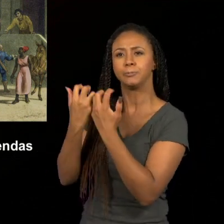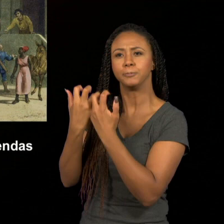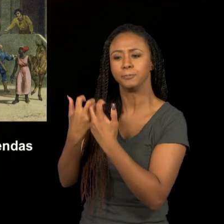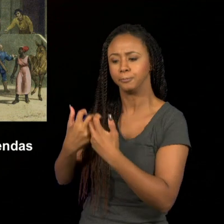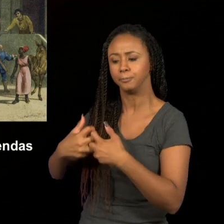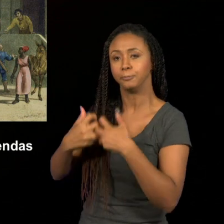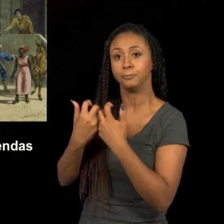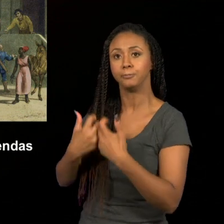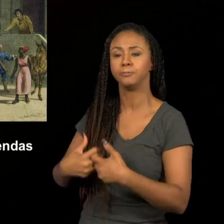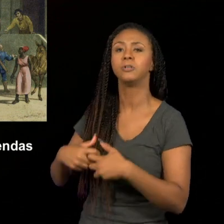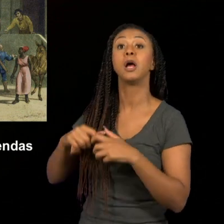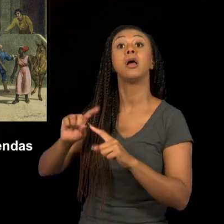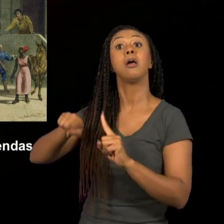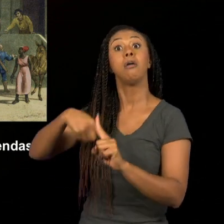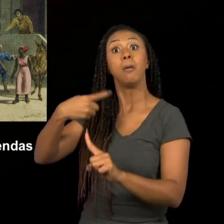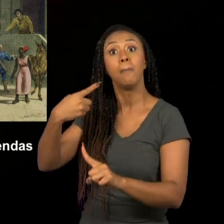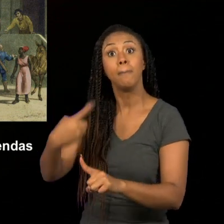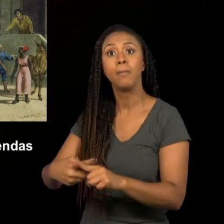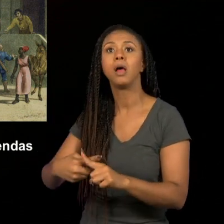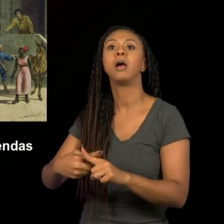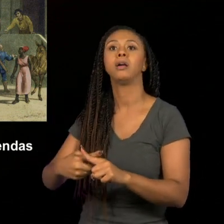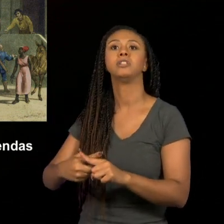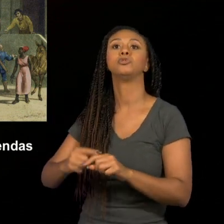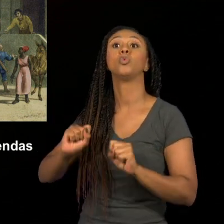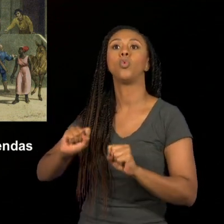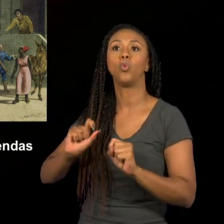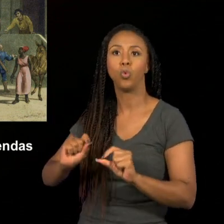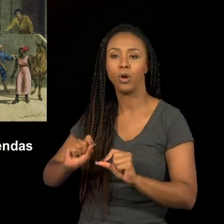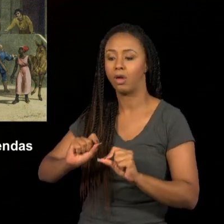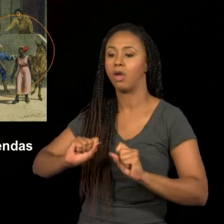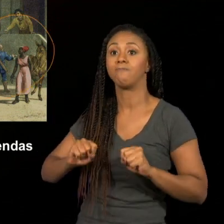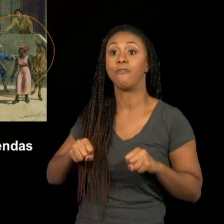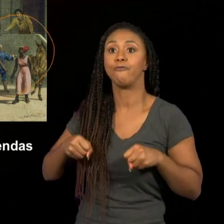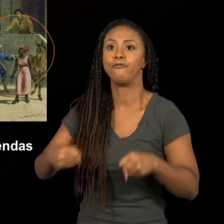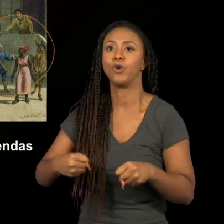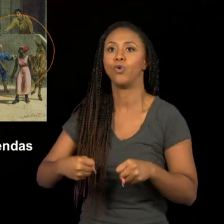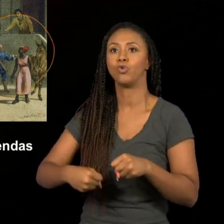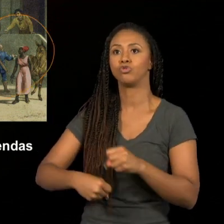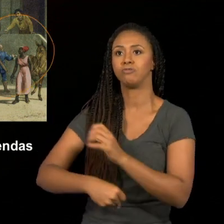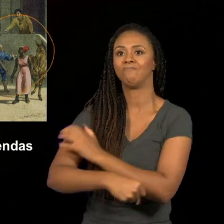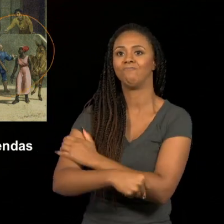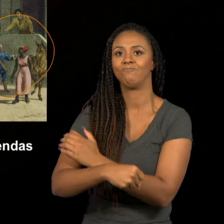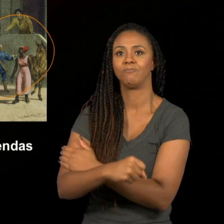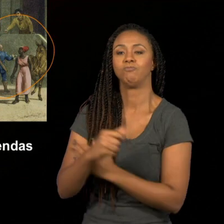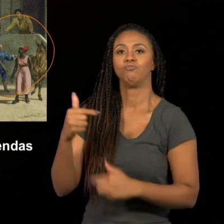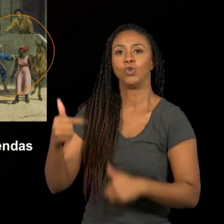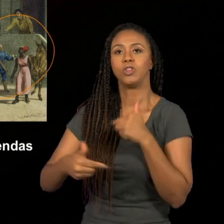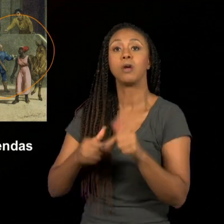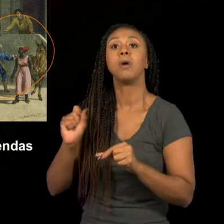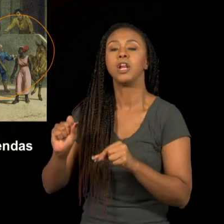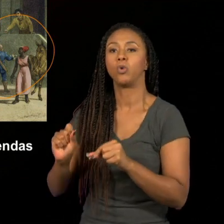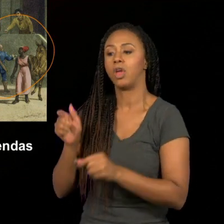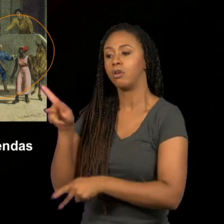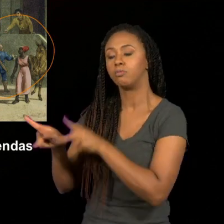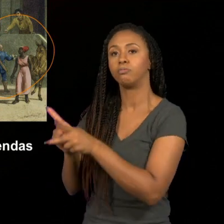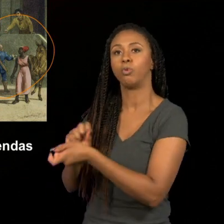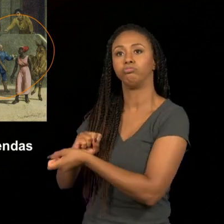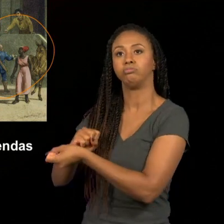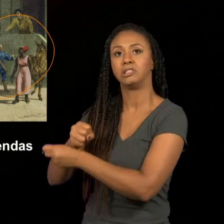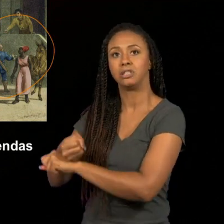DE TRABALHO, NESSE CASO AQUI DOS ESCRAVOS E DOS ANIMAIS; O CARRO DE BOI, A RODA DO CARRO DE BOI...